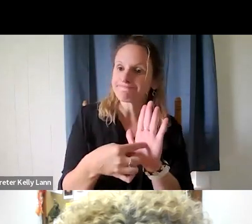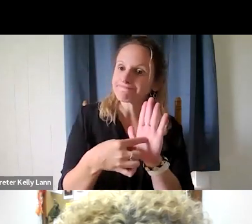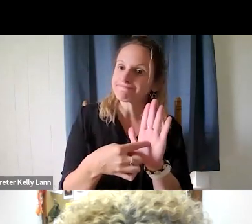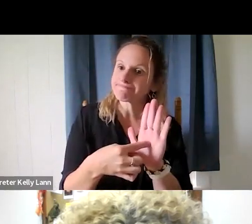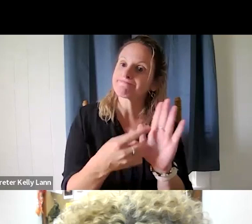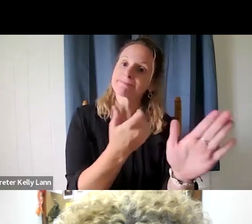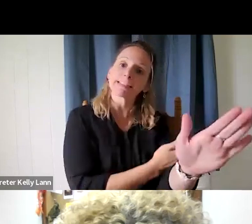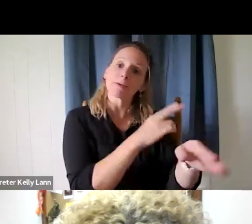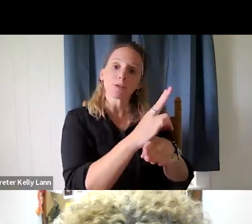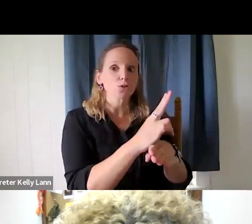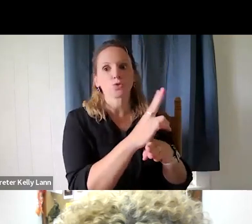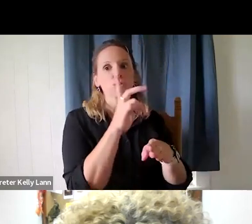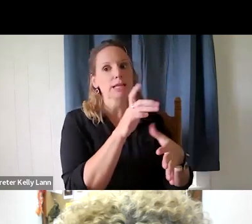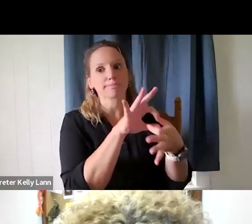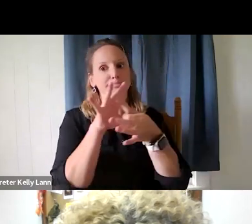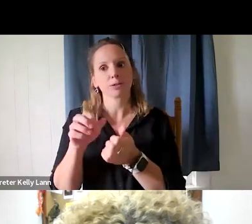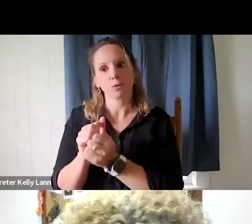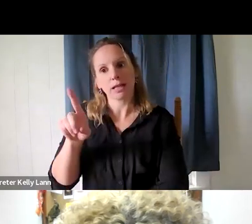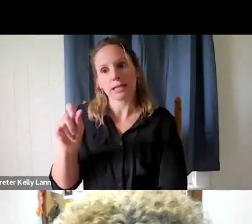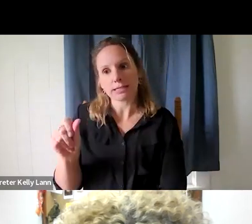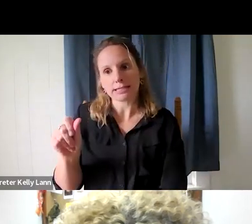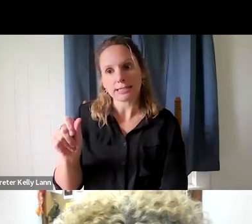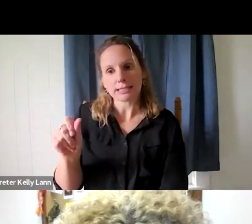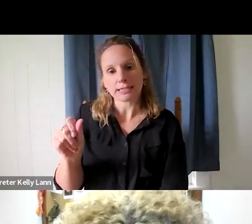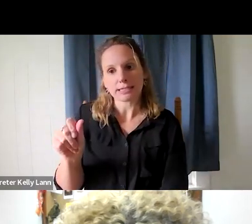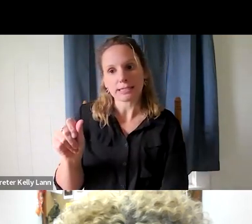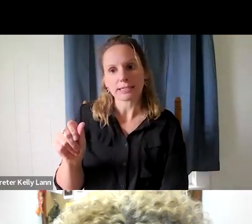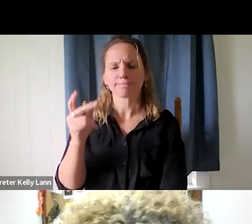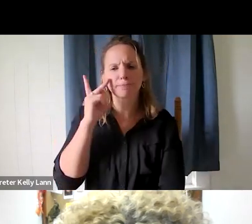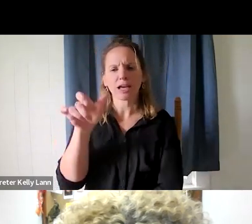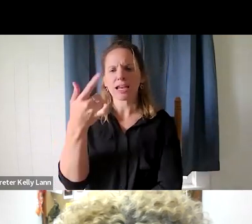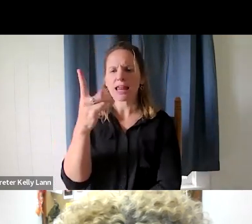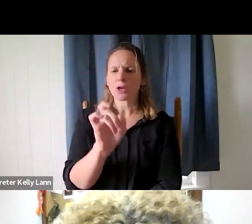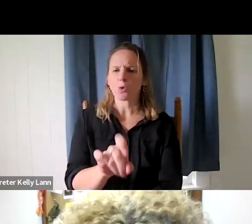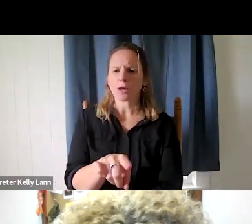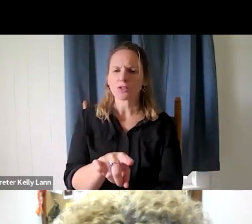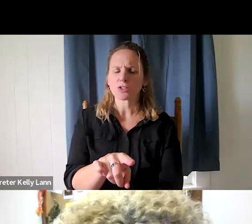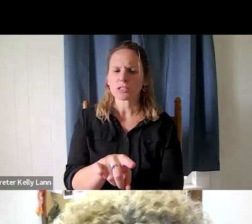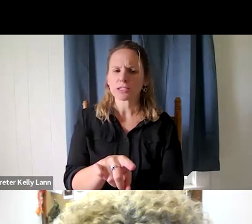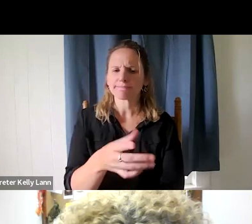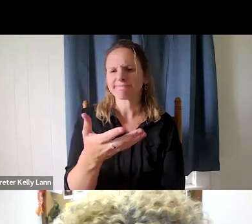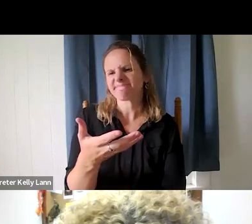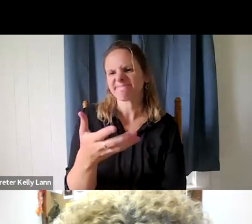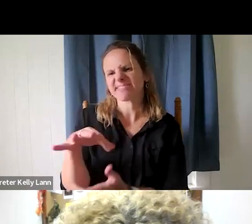no es material para su discapacidad. Vi otra pregunta que al parecer se relaciona con esto